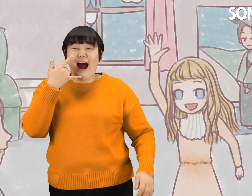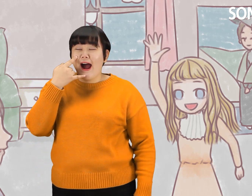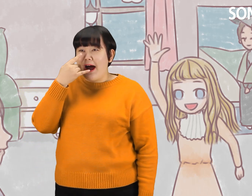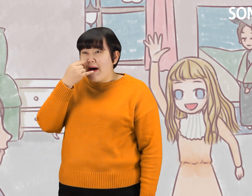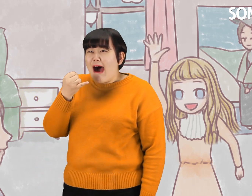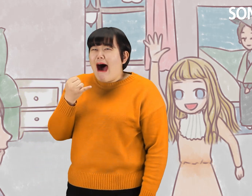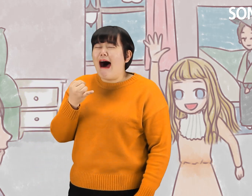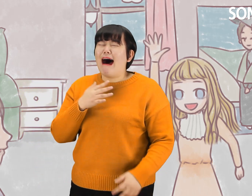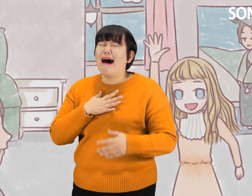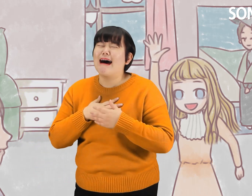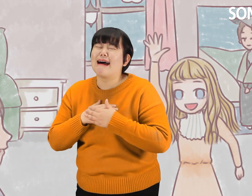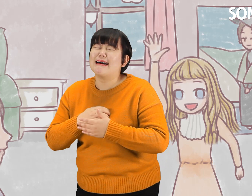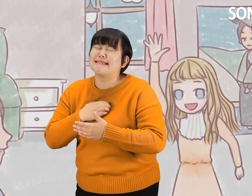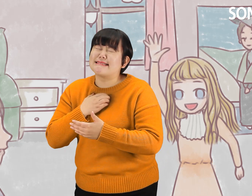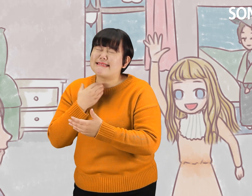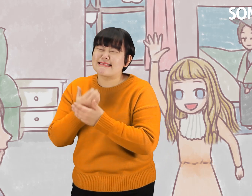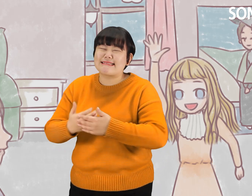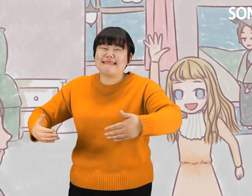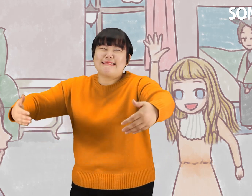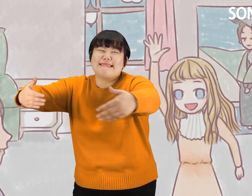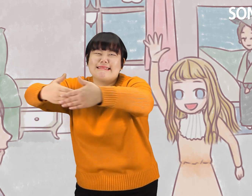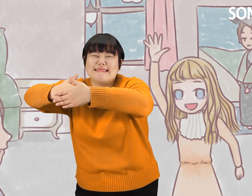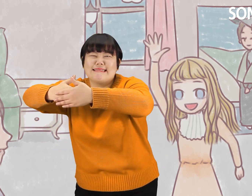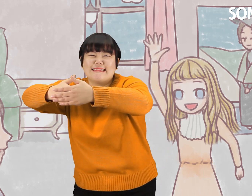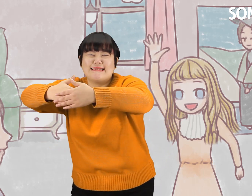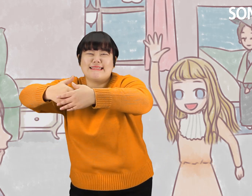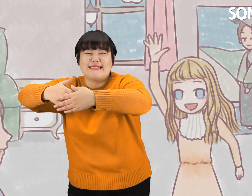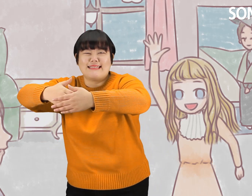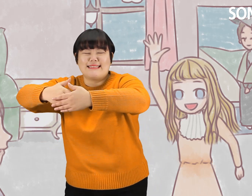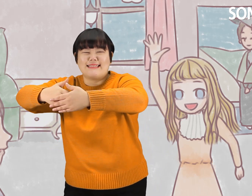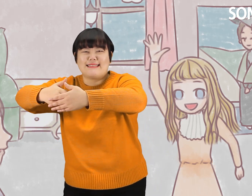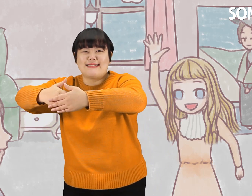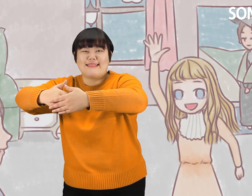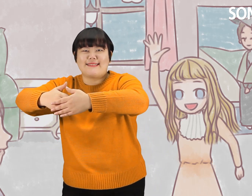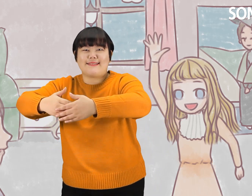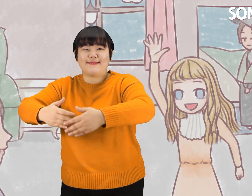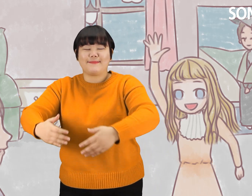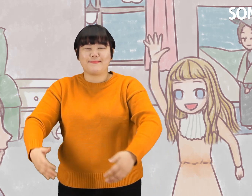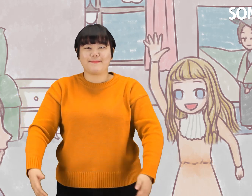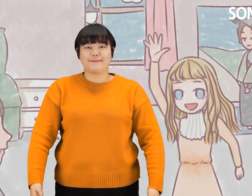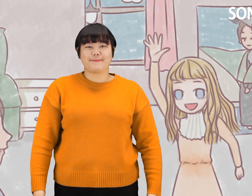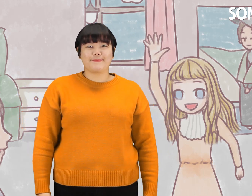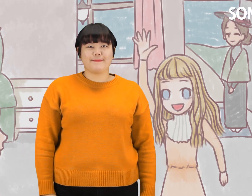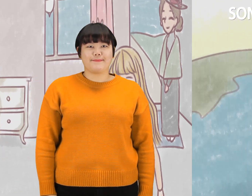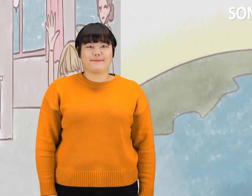「ママ！ママ！ "